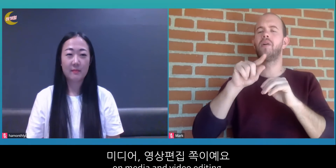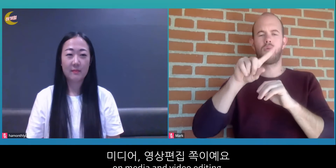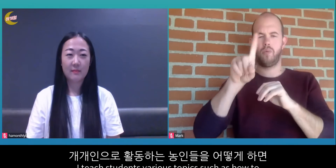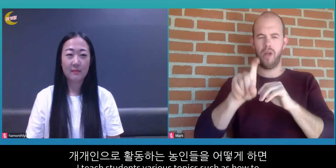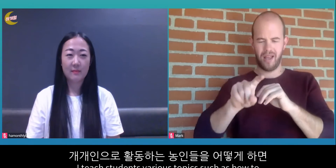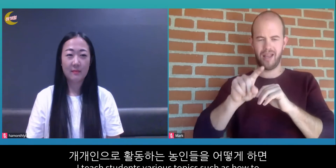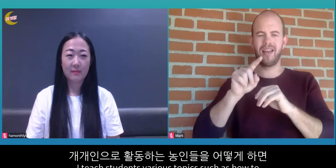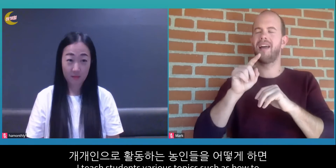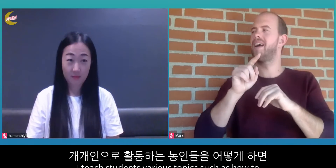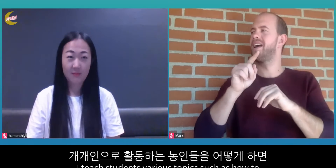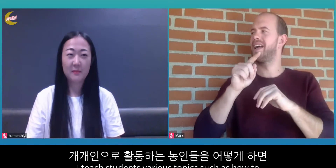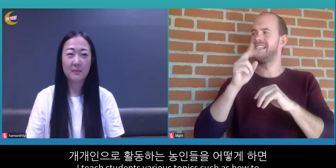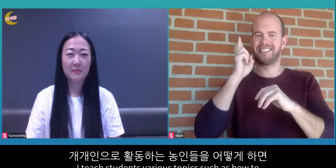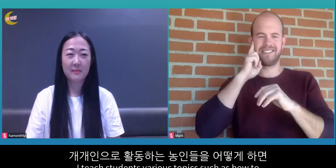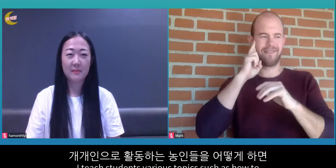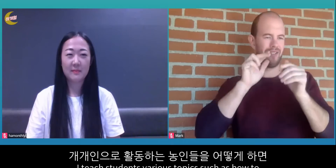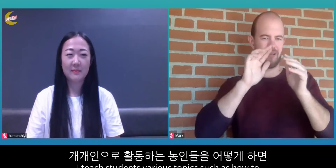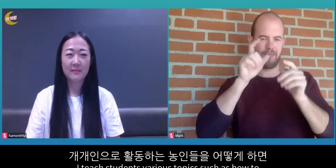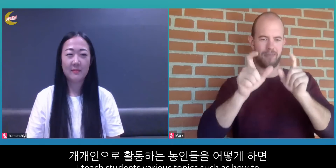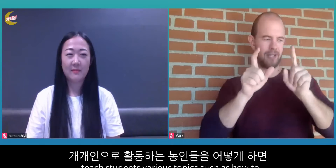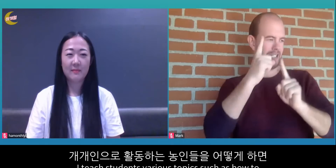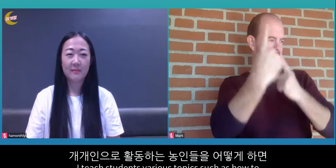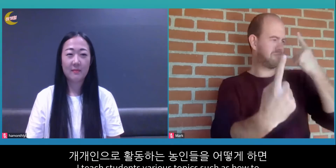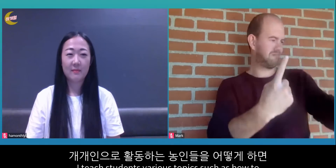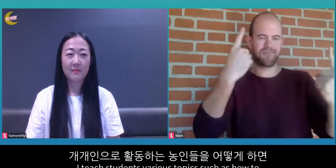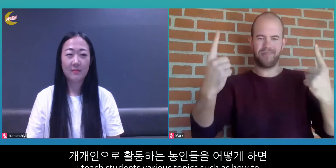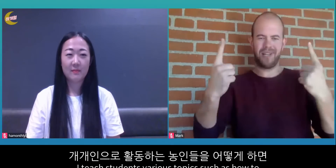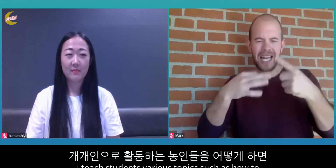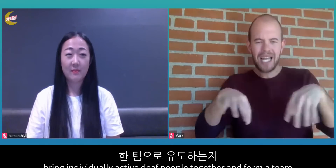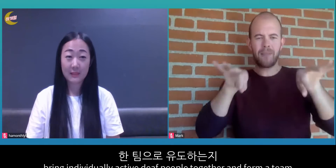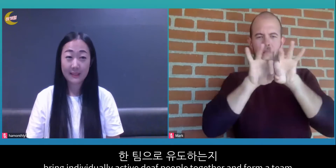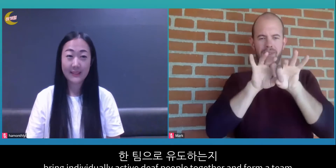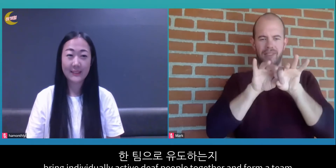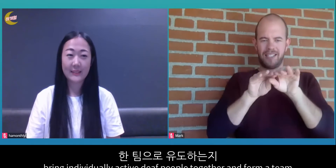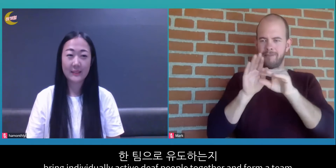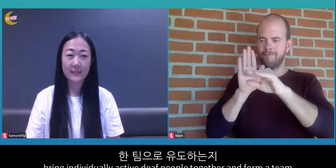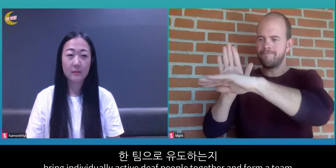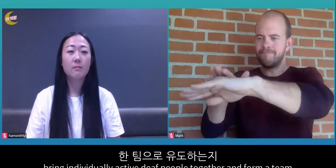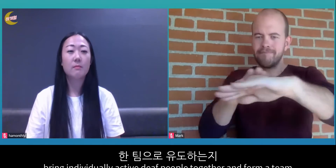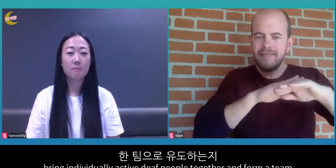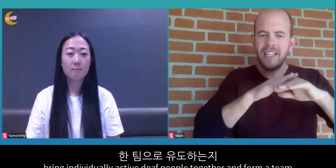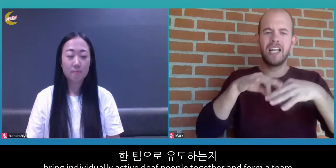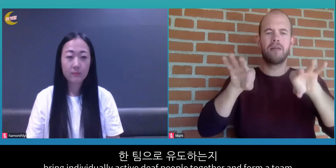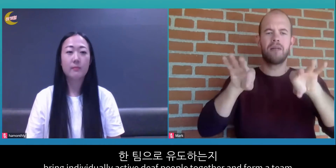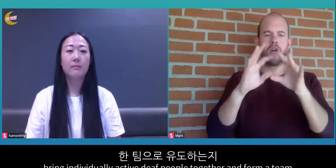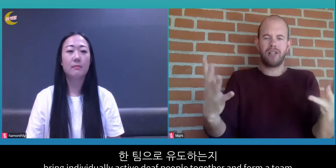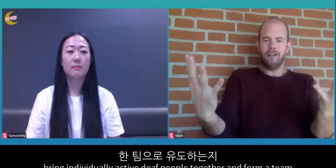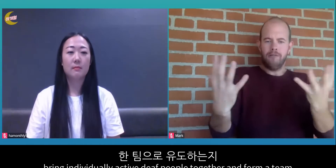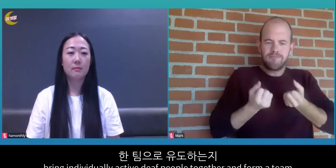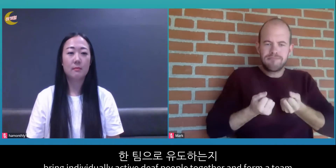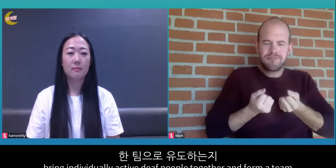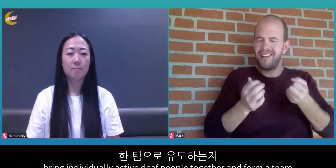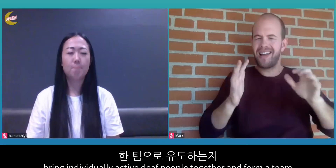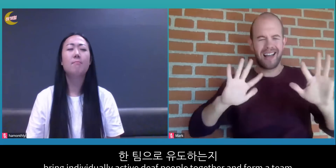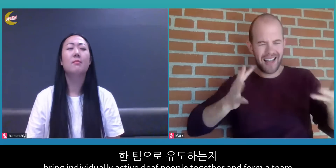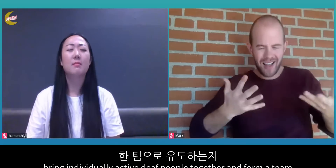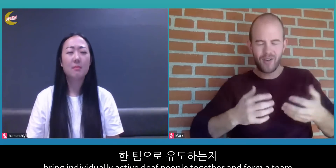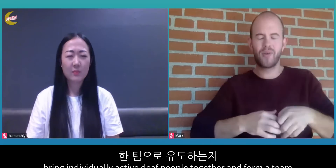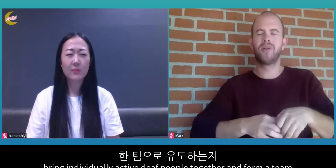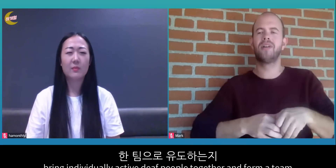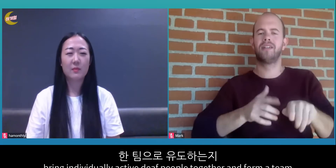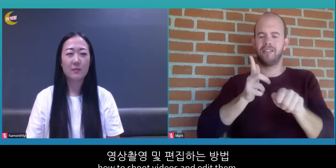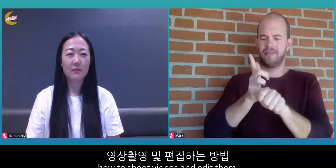個々に活動する聴覚障害者を集めてチームを組む 方法、ビデオを撮影して編集する 方法